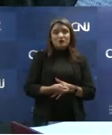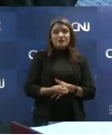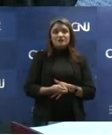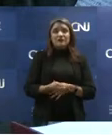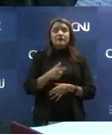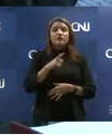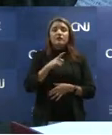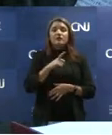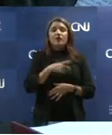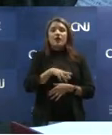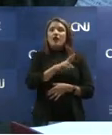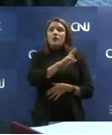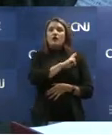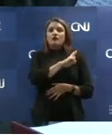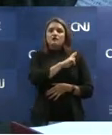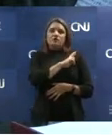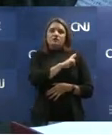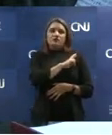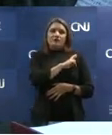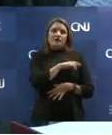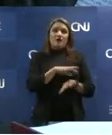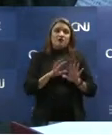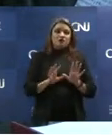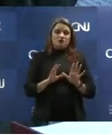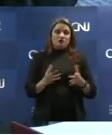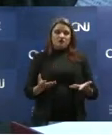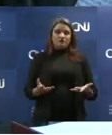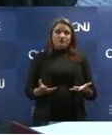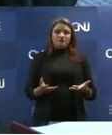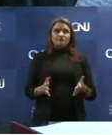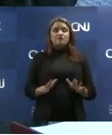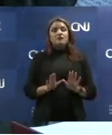Nessa hipótese, e sobretudo por conta de um momento